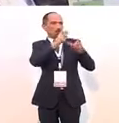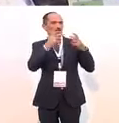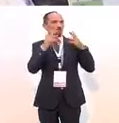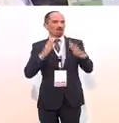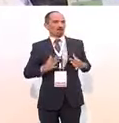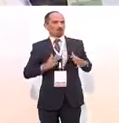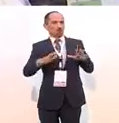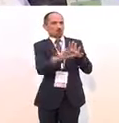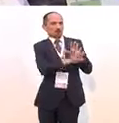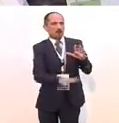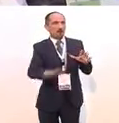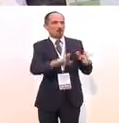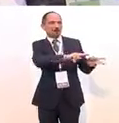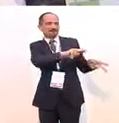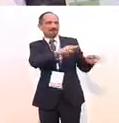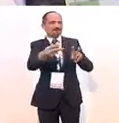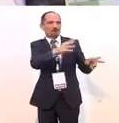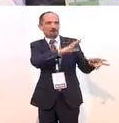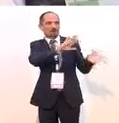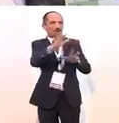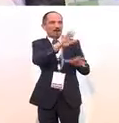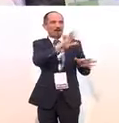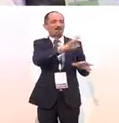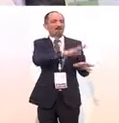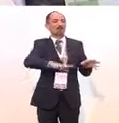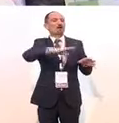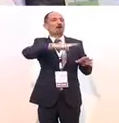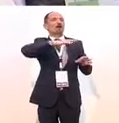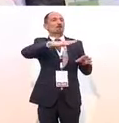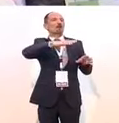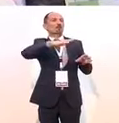anche lei trasformava gli spazi in luoghi, era una quinta del liceo scientifico di Andria.